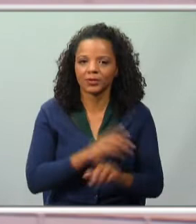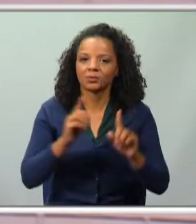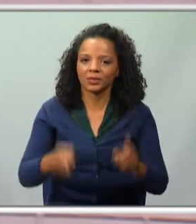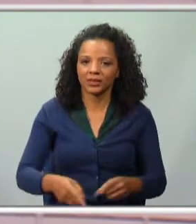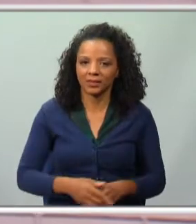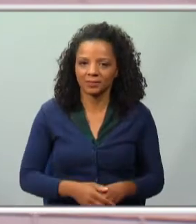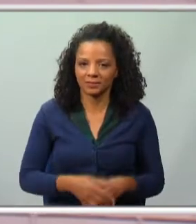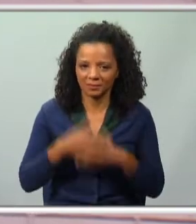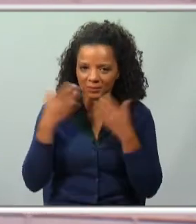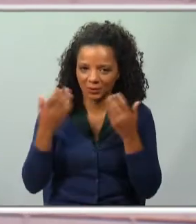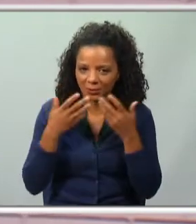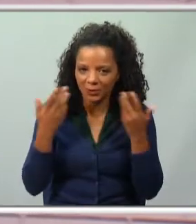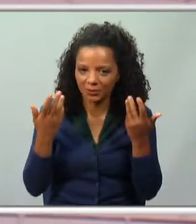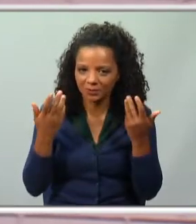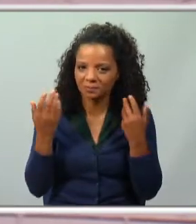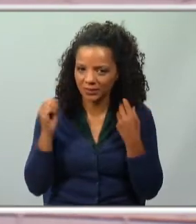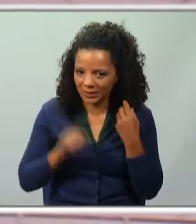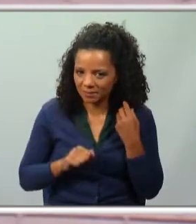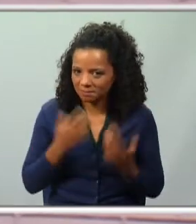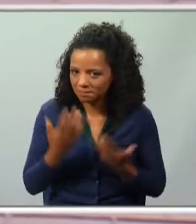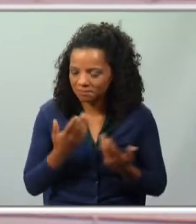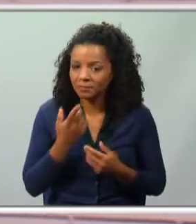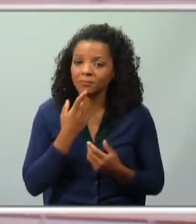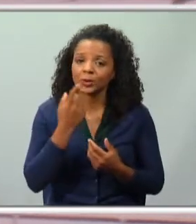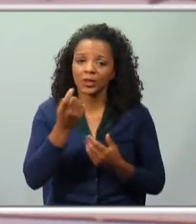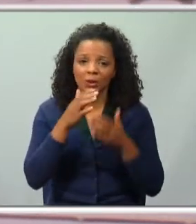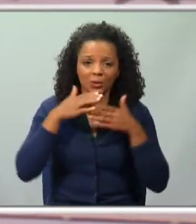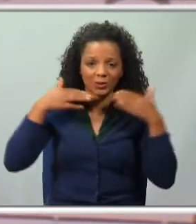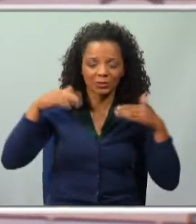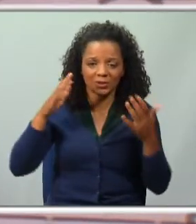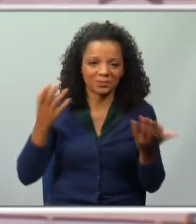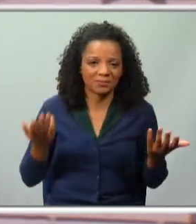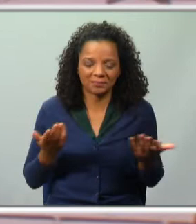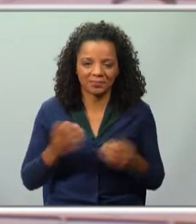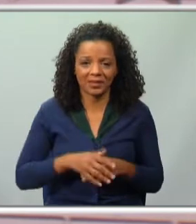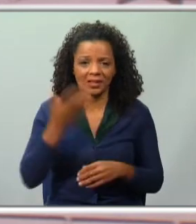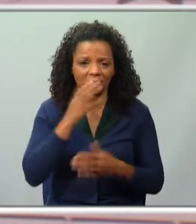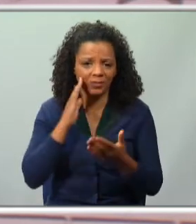bem-disposto se eu ia perguntar para os sorrisos mas olha os últimos Box vocês 如果我要問的話，心情很好微笑，但看看你的最後一個盒子